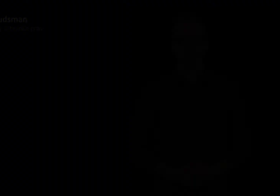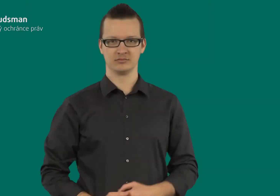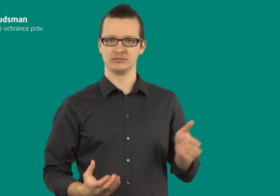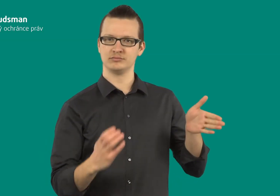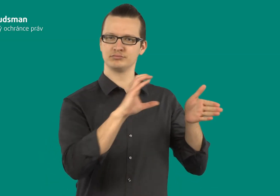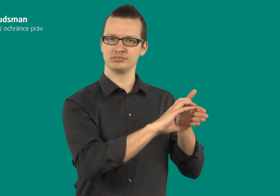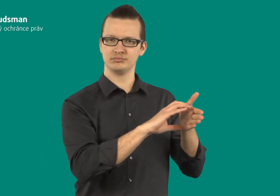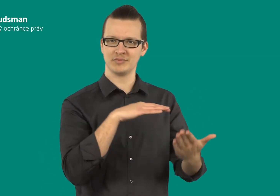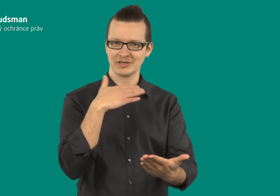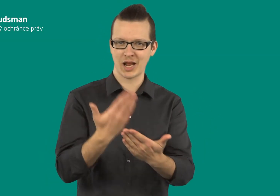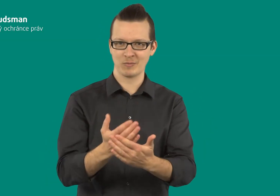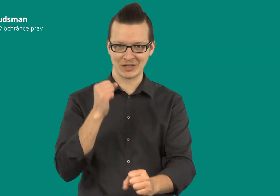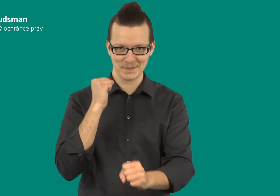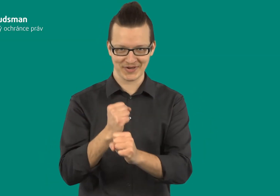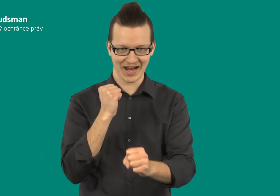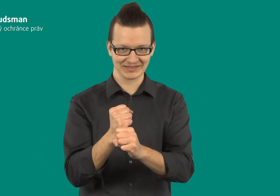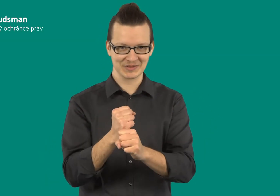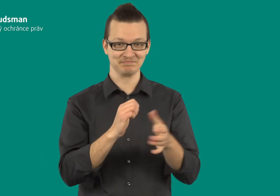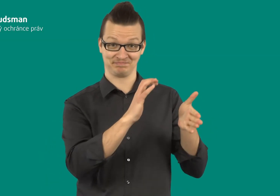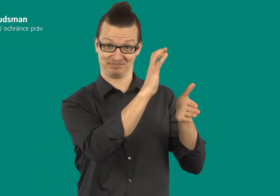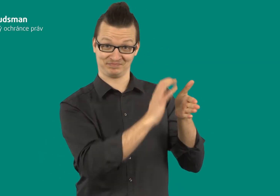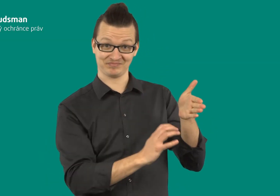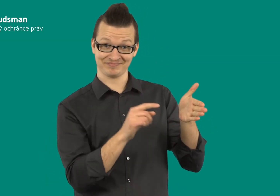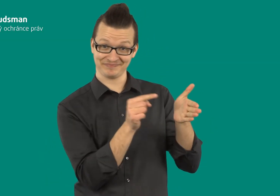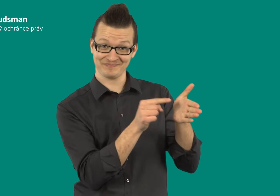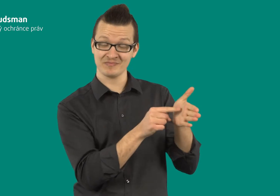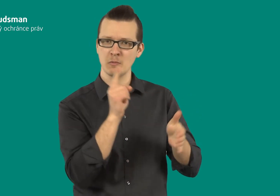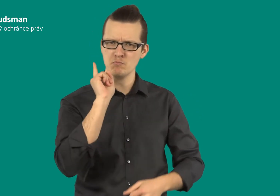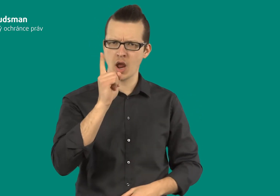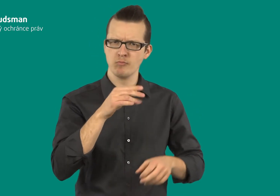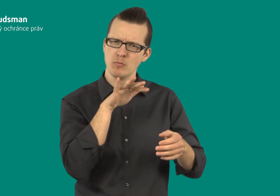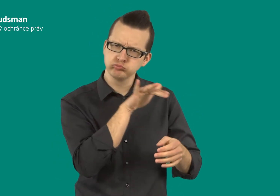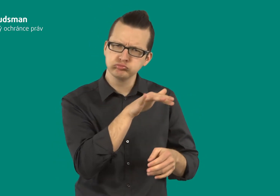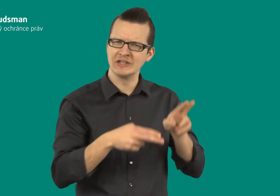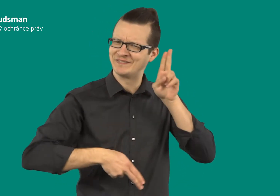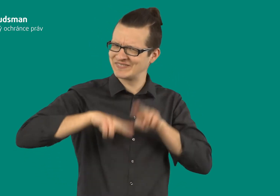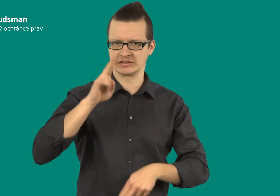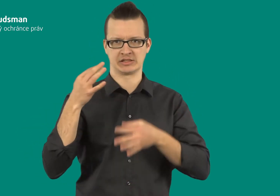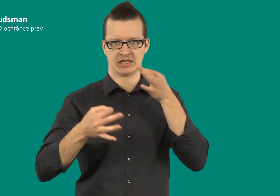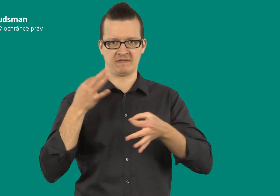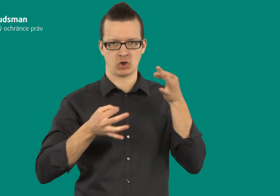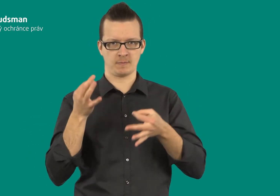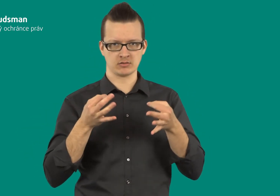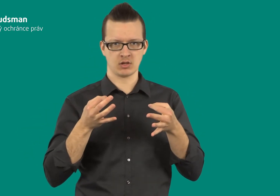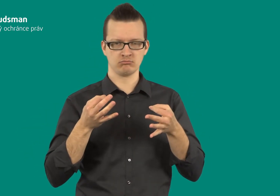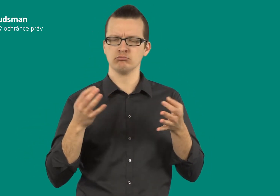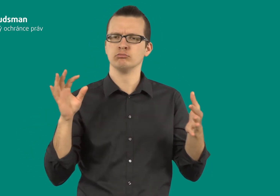Inzerce by měla zahrnovat bližší specifikaci pracovního prostředí a požadované činnosti.